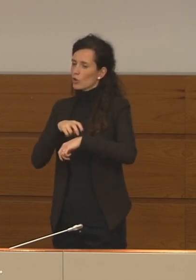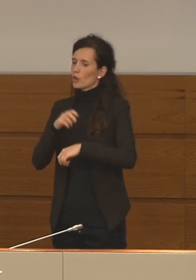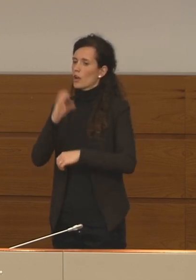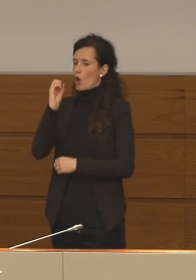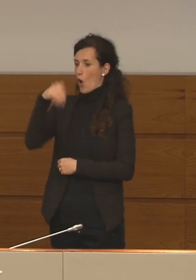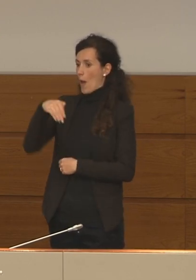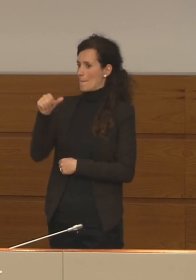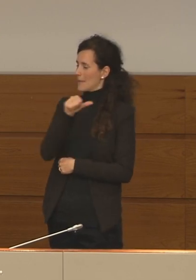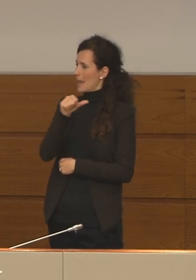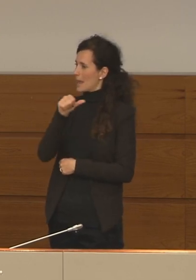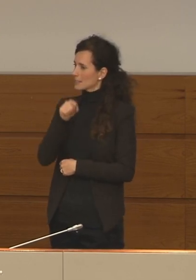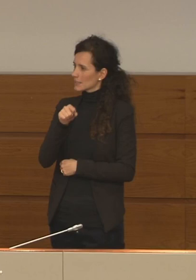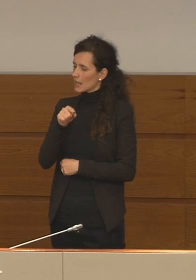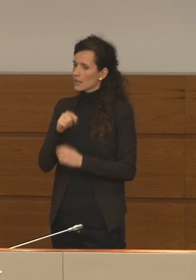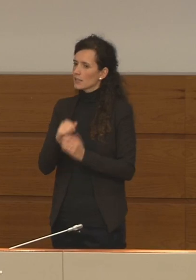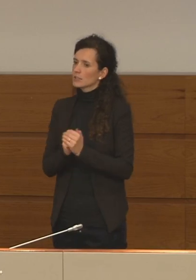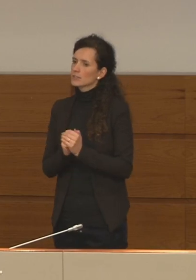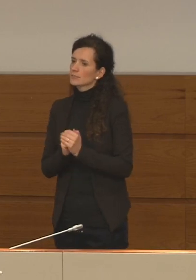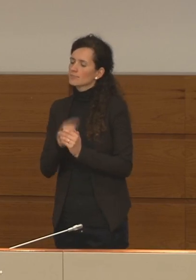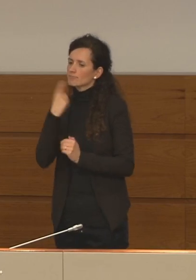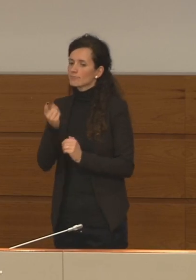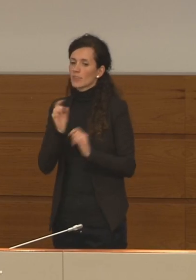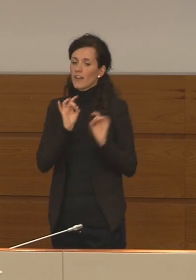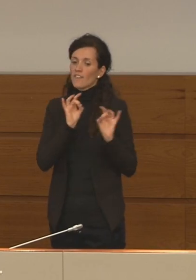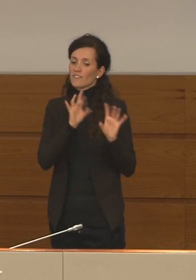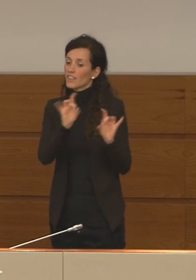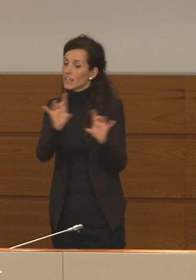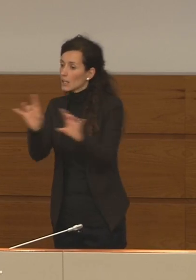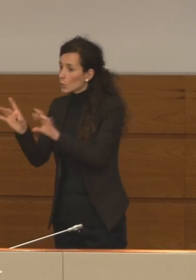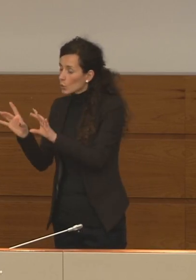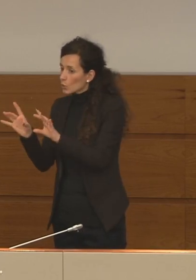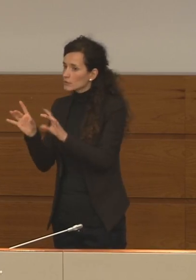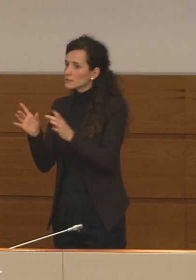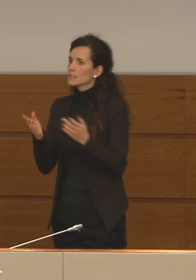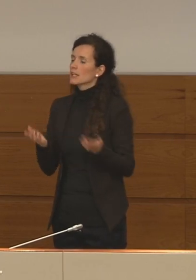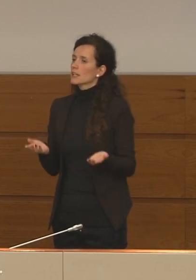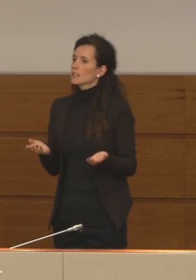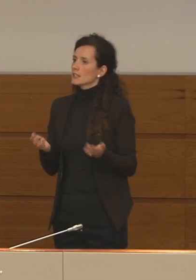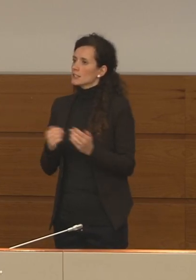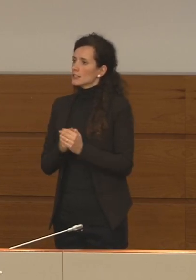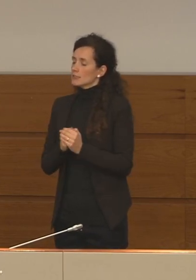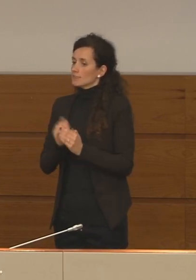sulla termolabilità o meno del virus, a quanto sembra non sarà l'estate a